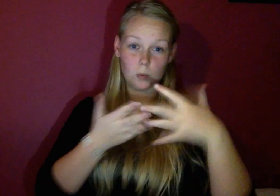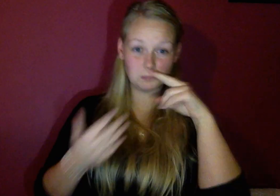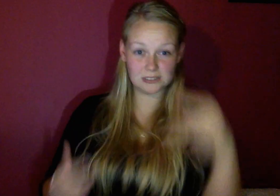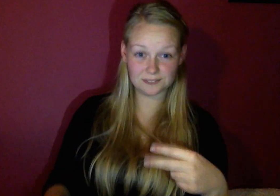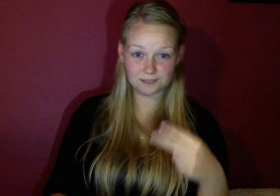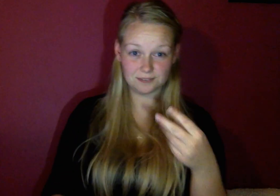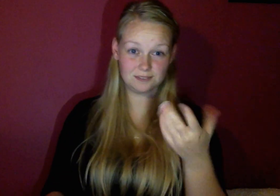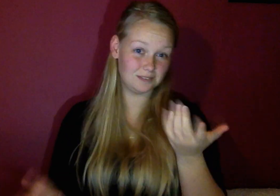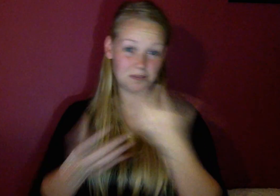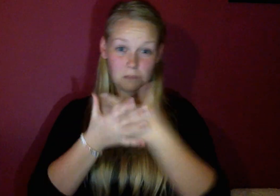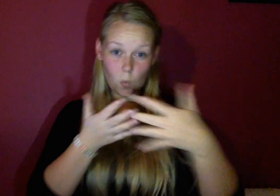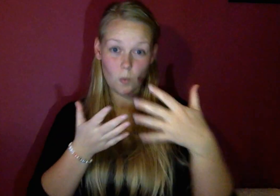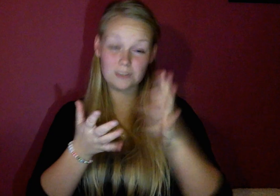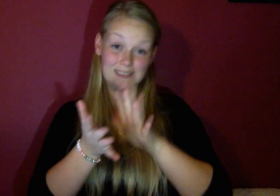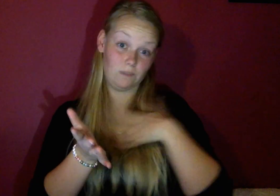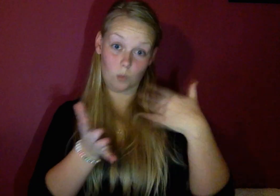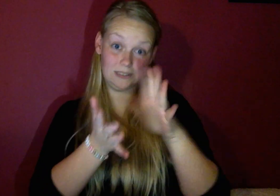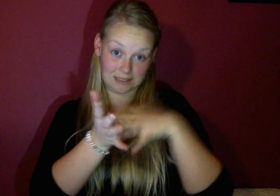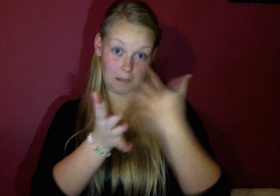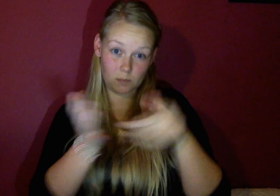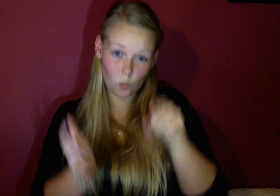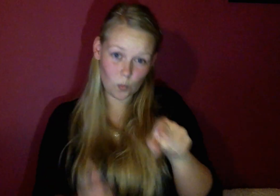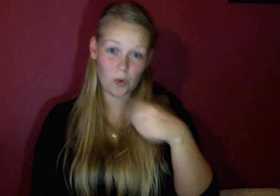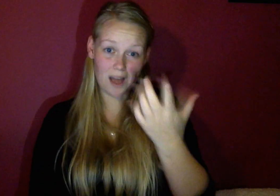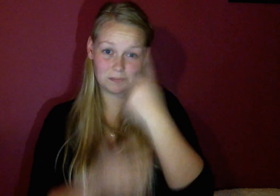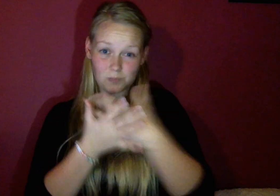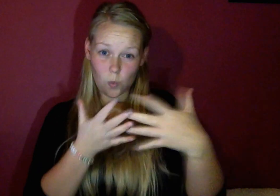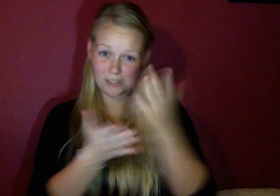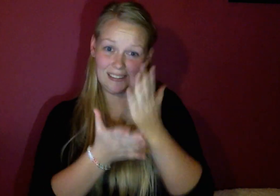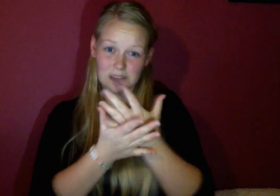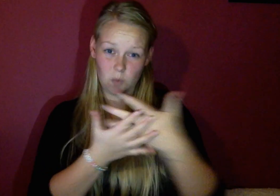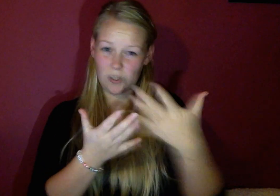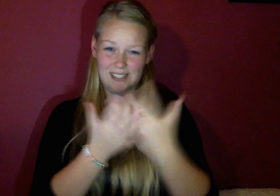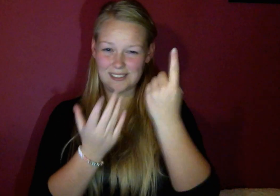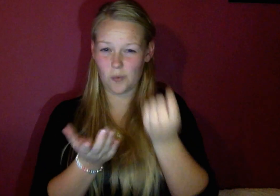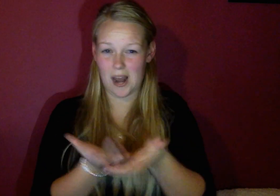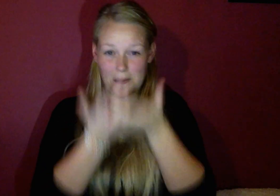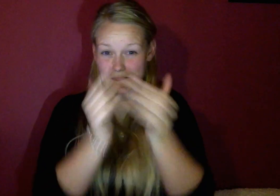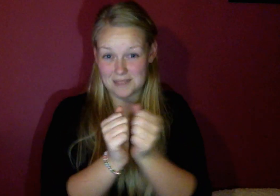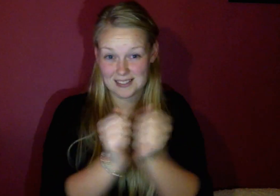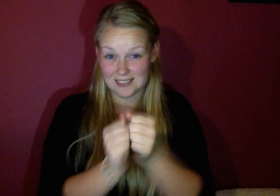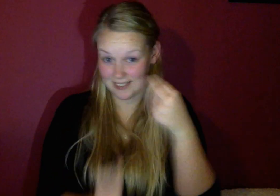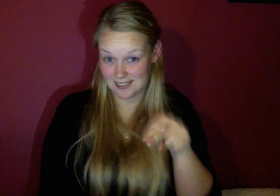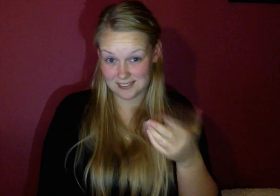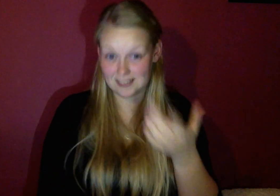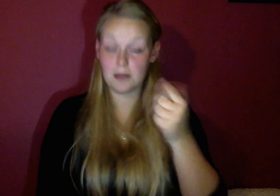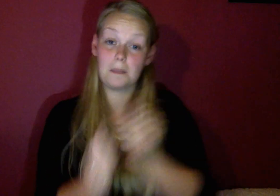från ett språkperspektiv. Teckenspråk är ett riktigt språk. Inte något hjälpmedel. Nej.